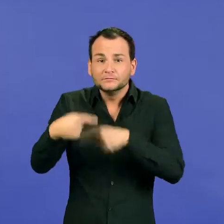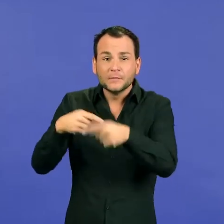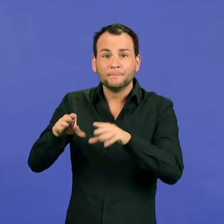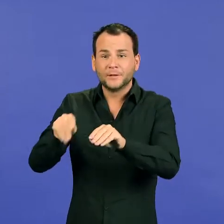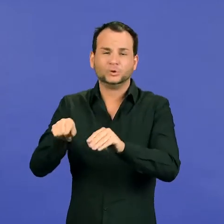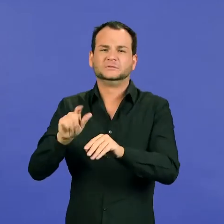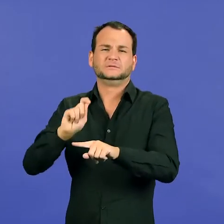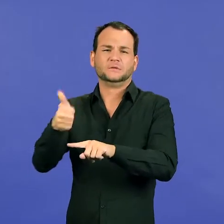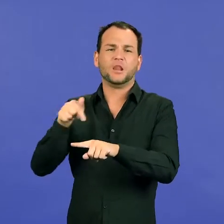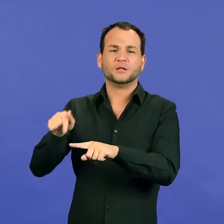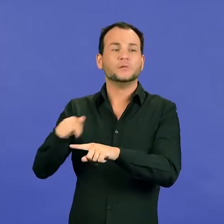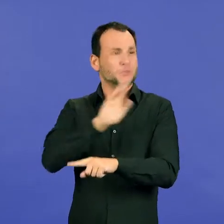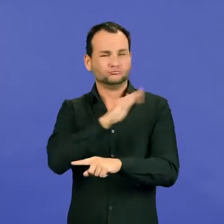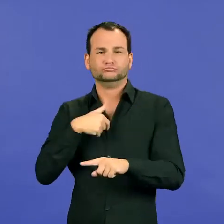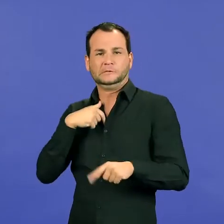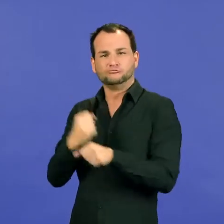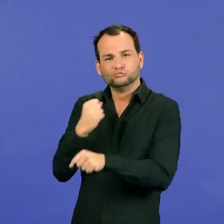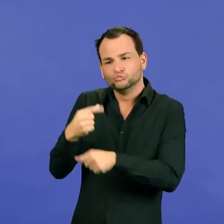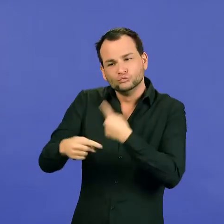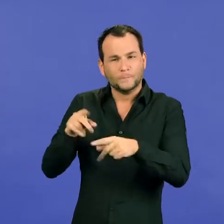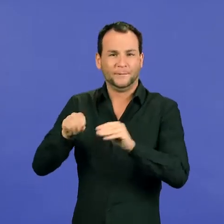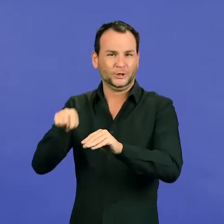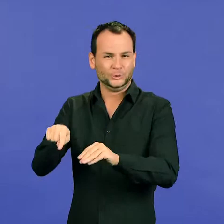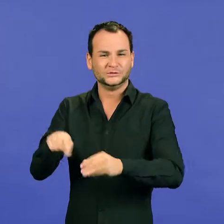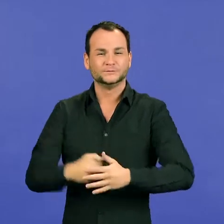von heute keinen Platz mehr gibt.